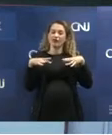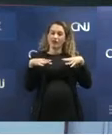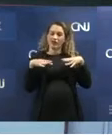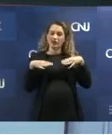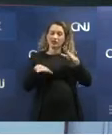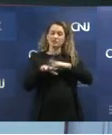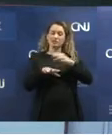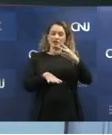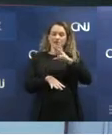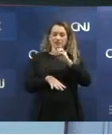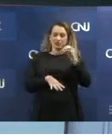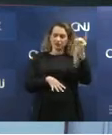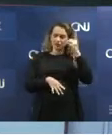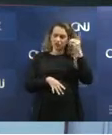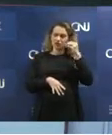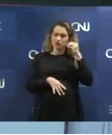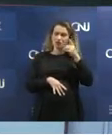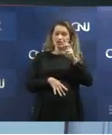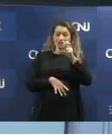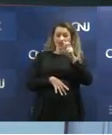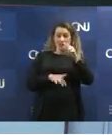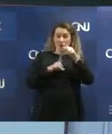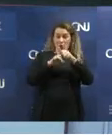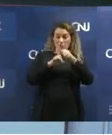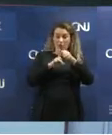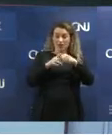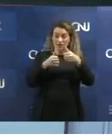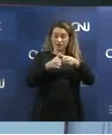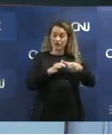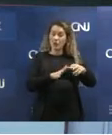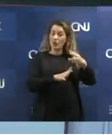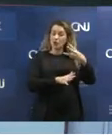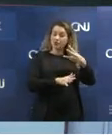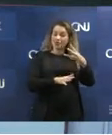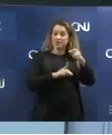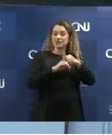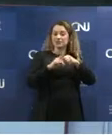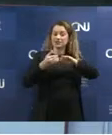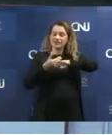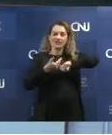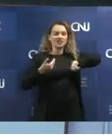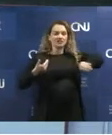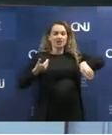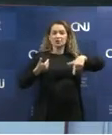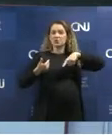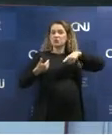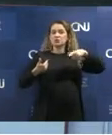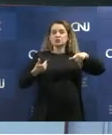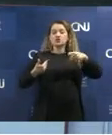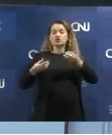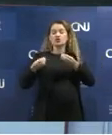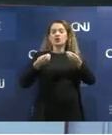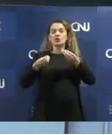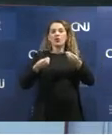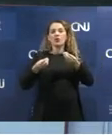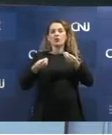Então, dos cinco meses, ele ficou três meses afastado e não havia sequer previsão para depois o retorno dele.